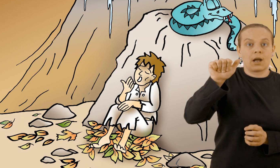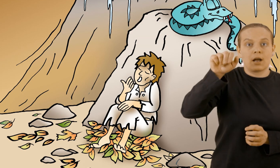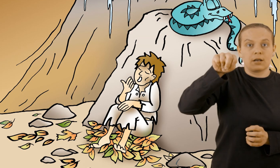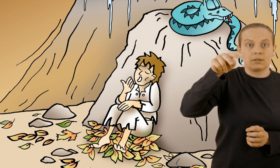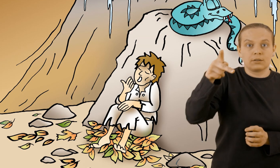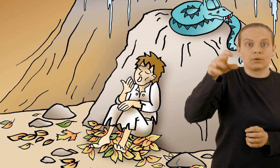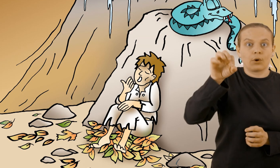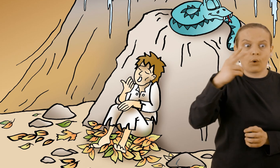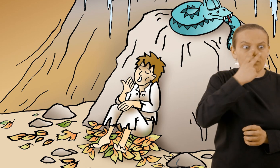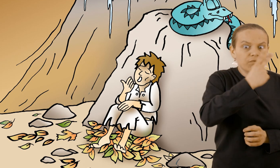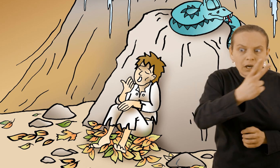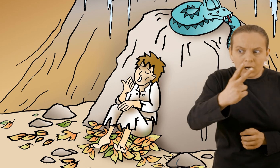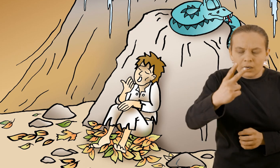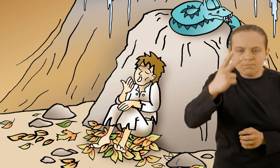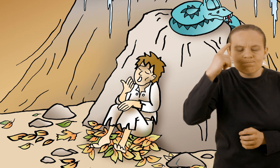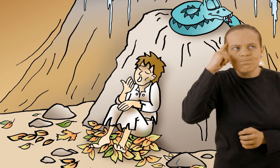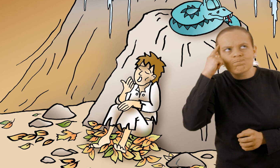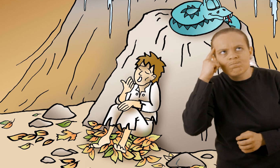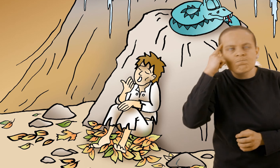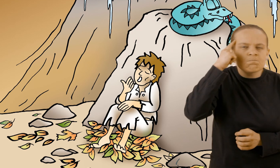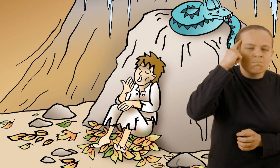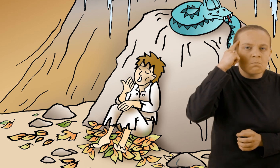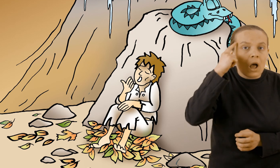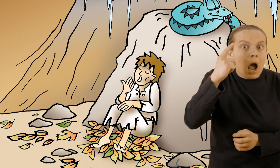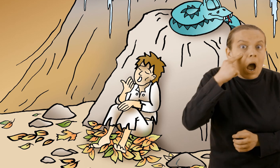Ohrabri se Janko, priđe kamenu, pogleda ga i pomisli: